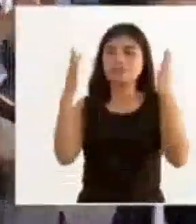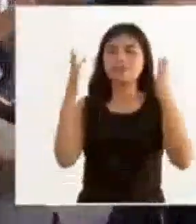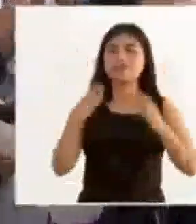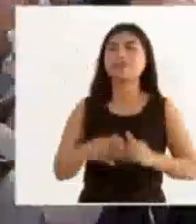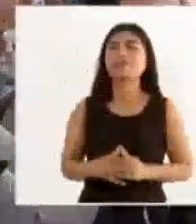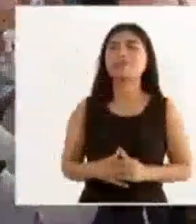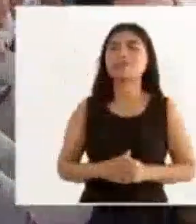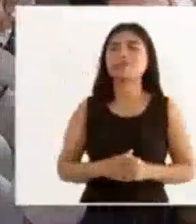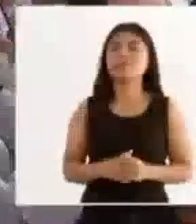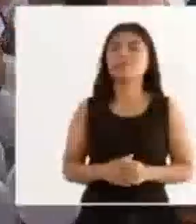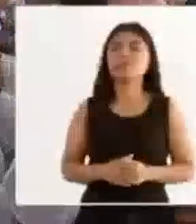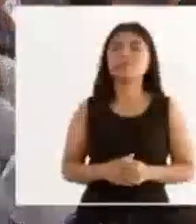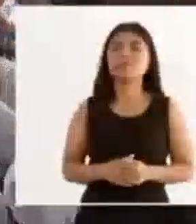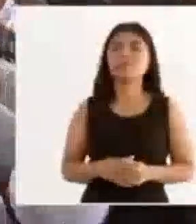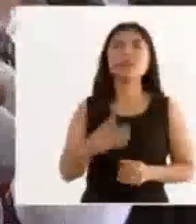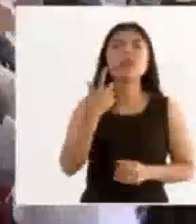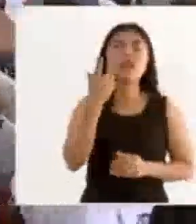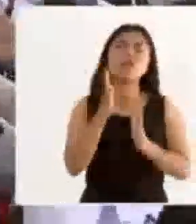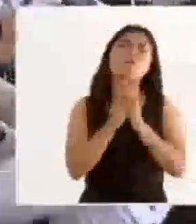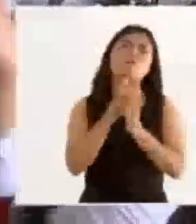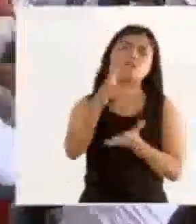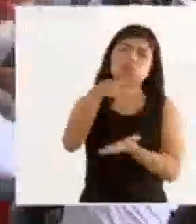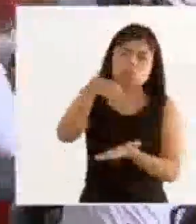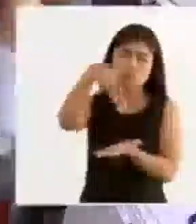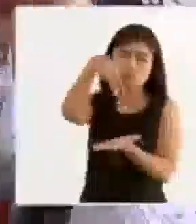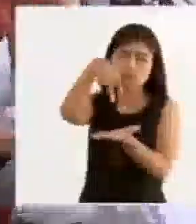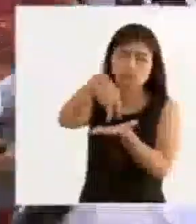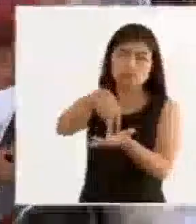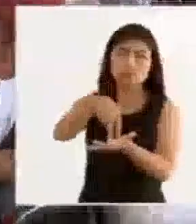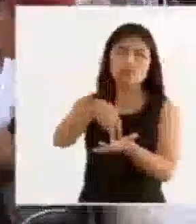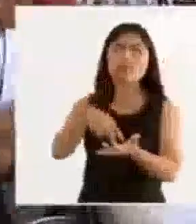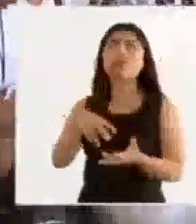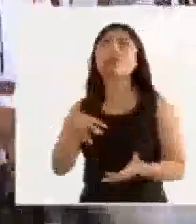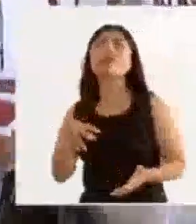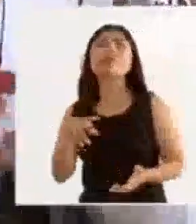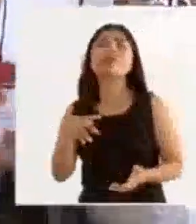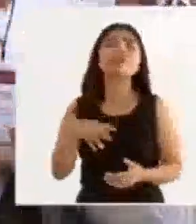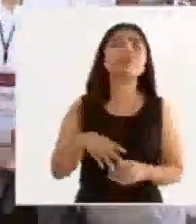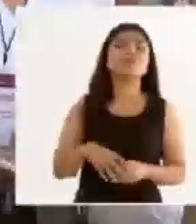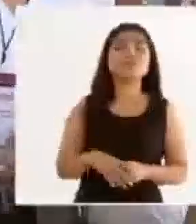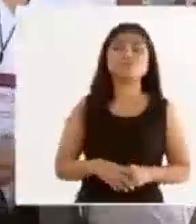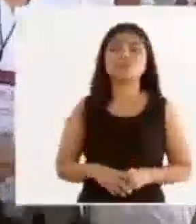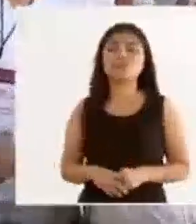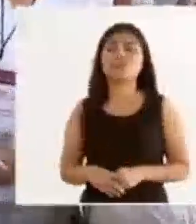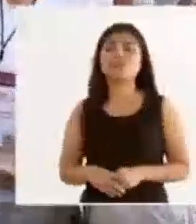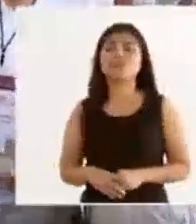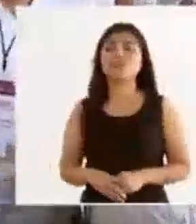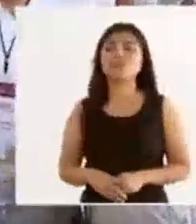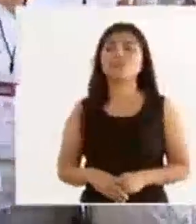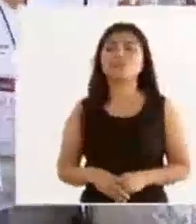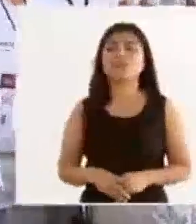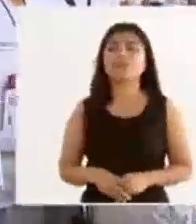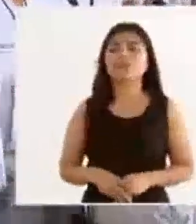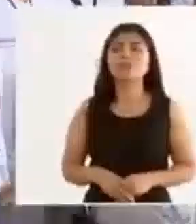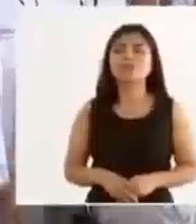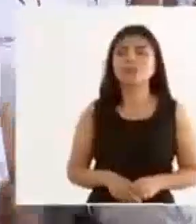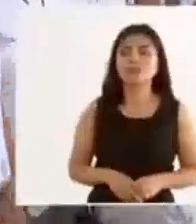A ver, levántense para que las vean, los vean.